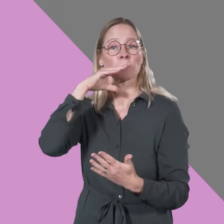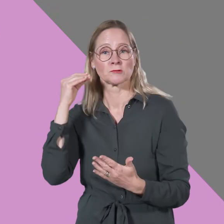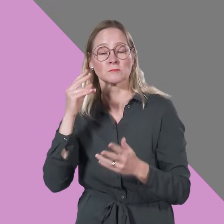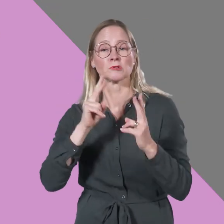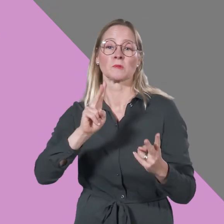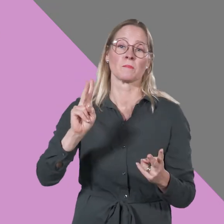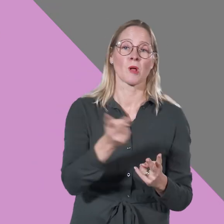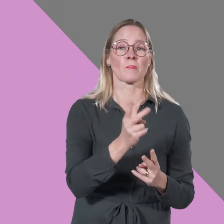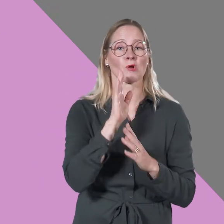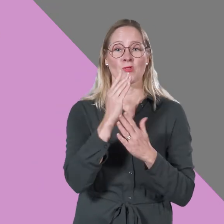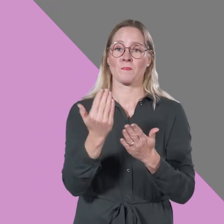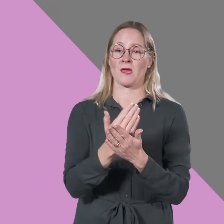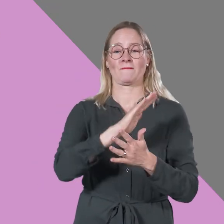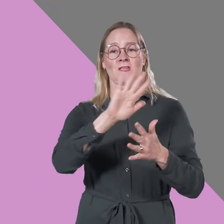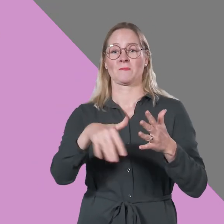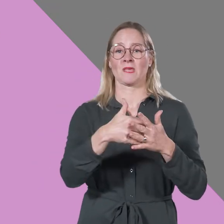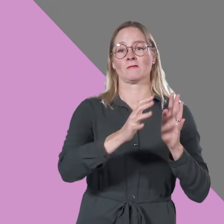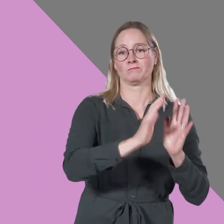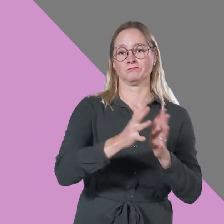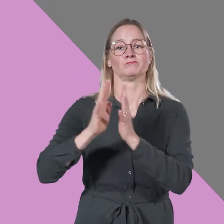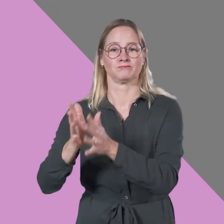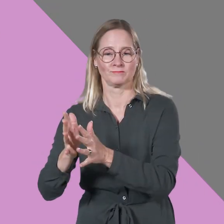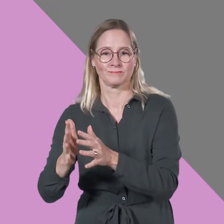ruotsiksi kuin molemmilla kotimaisilla viittomakielillä.